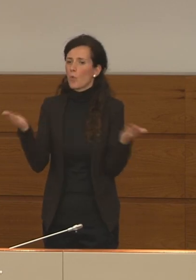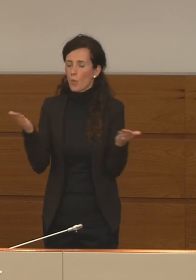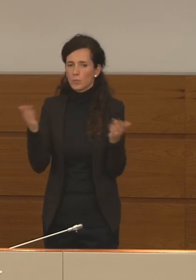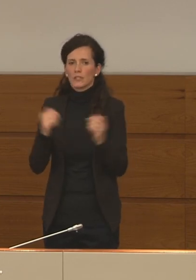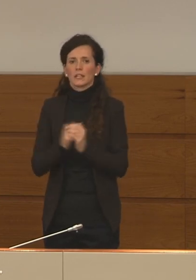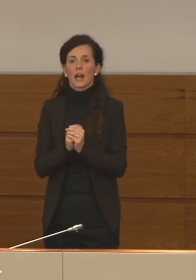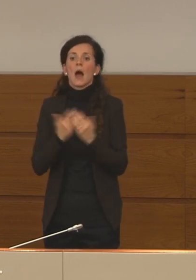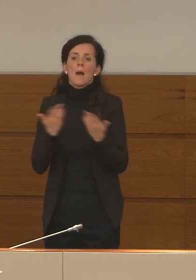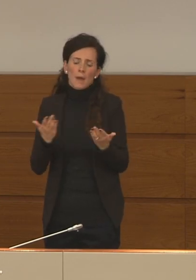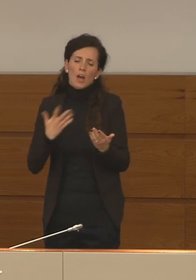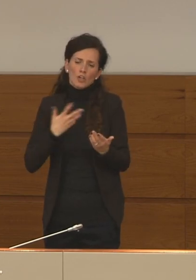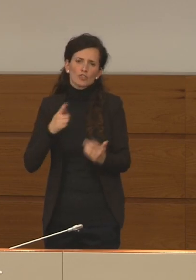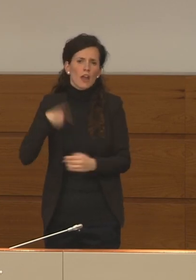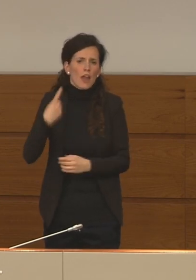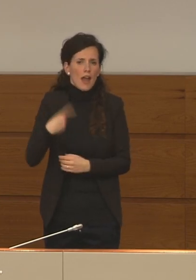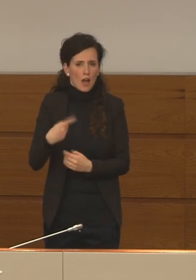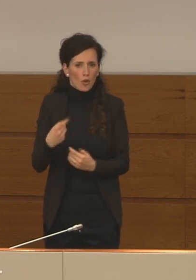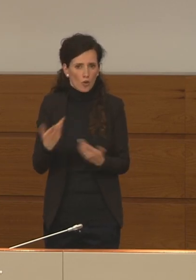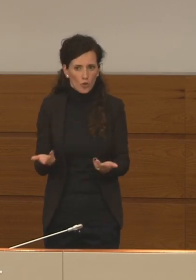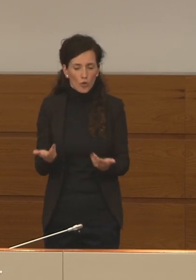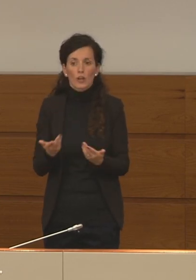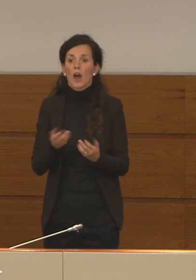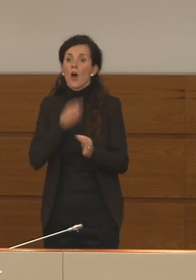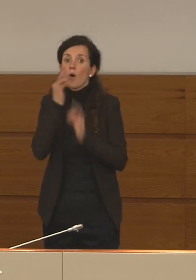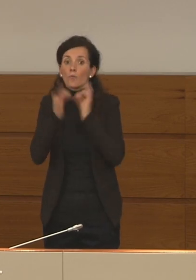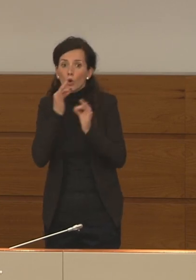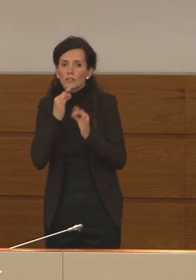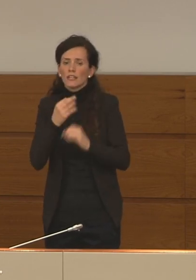ancora questo quindi il fatto di avere della febbre